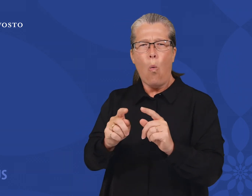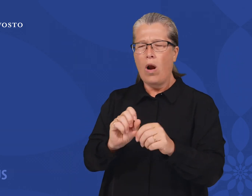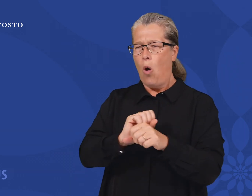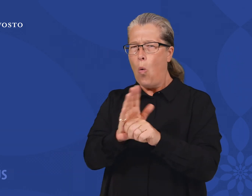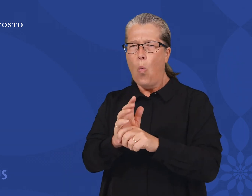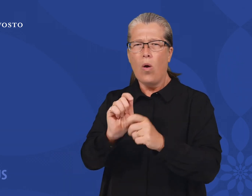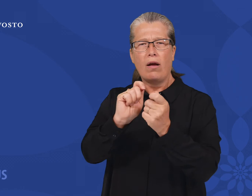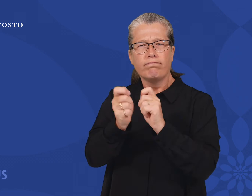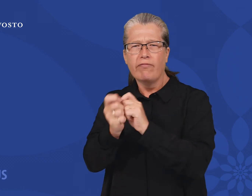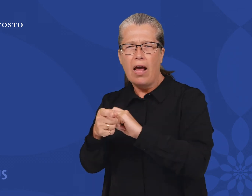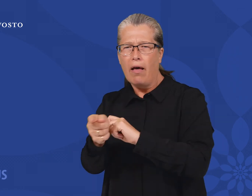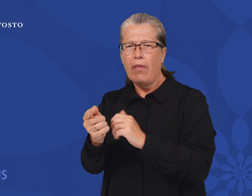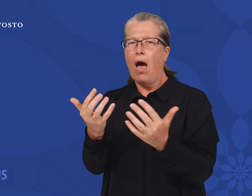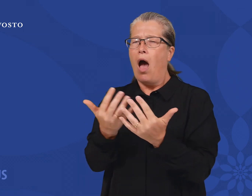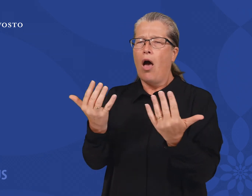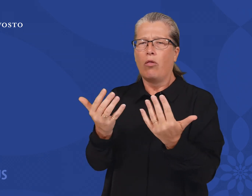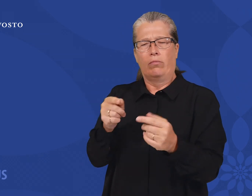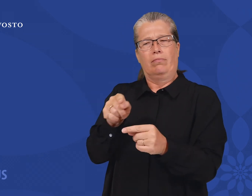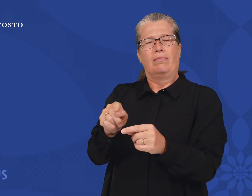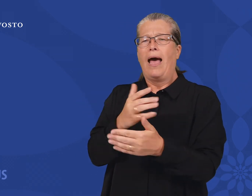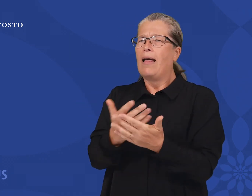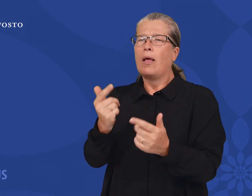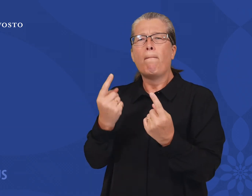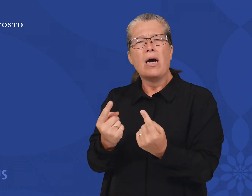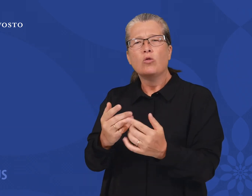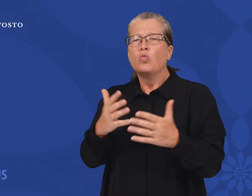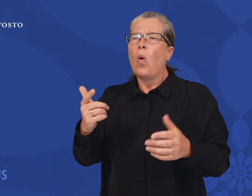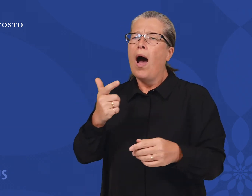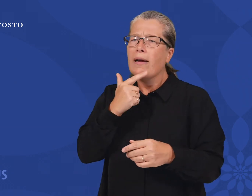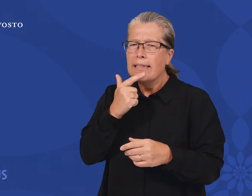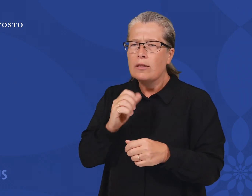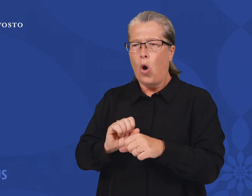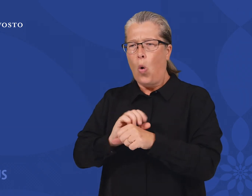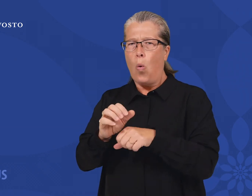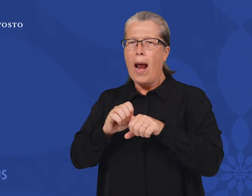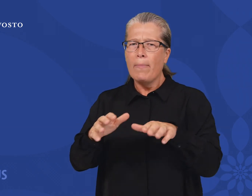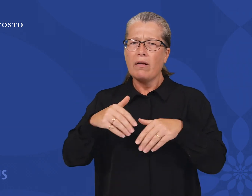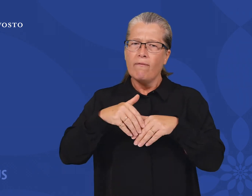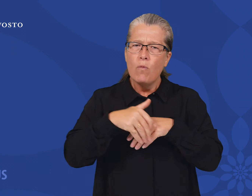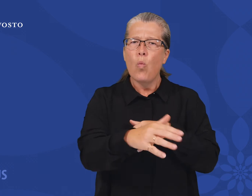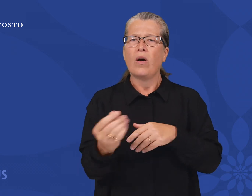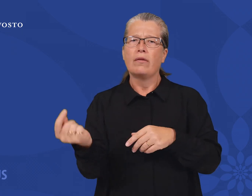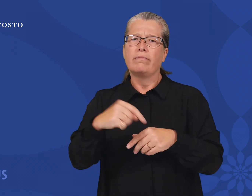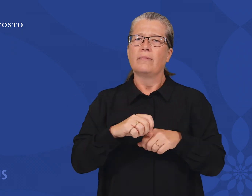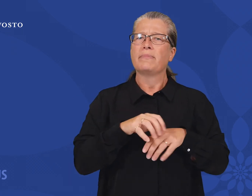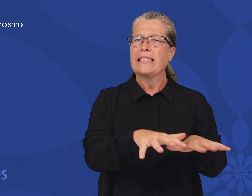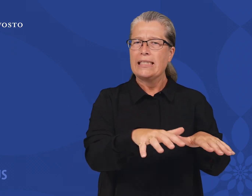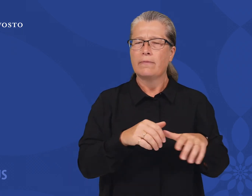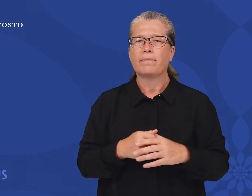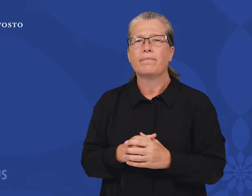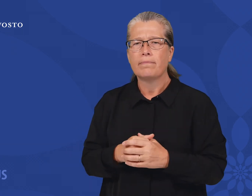eller förekomsten av virusvarianter inte medför någon särskild risk för spridning av epidemin.